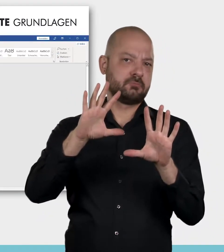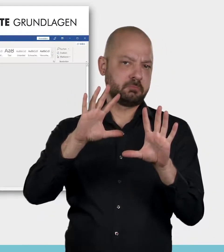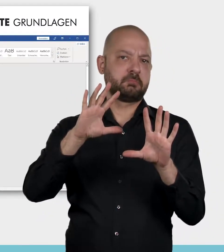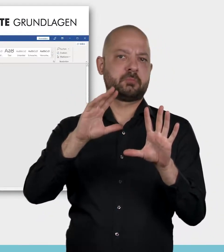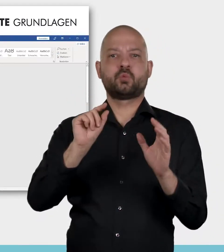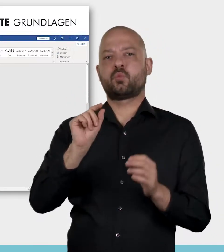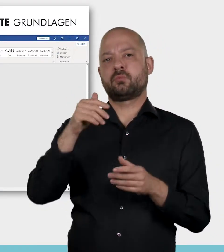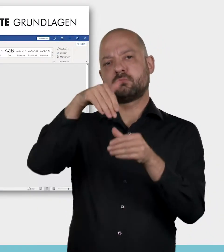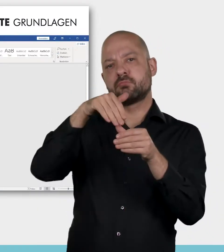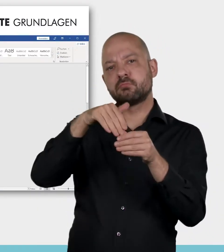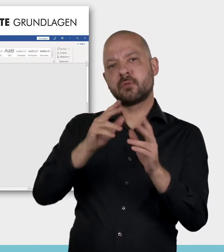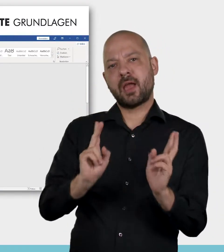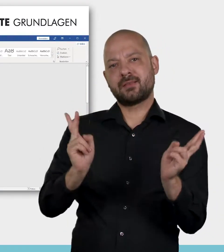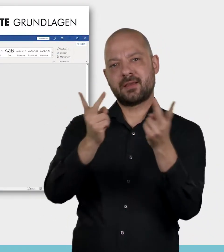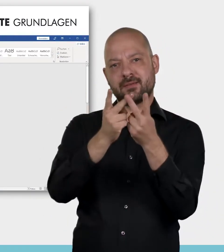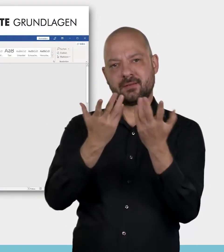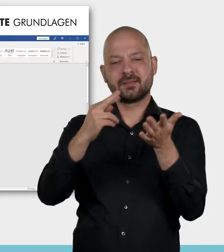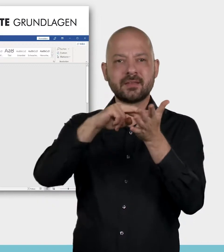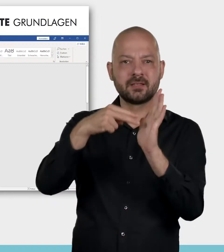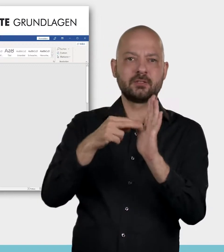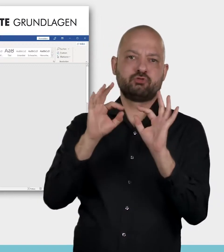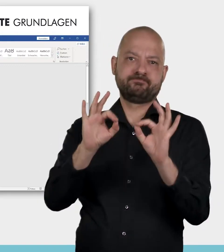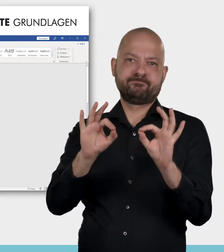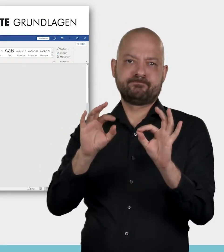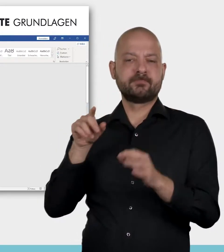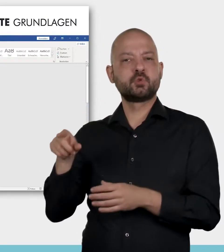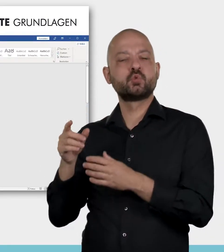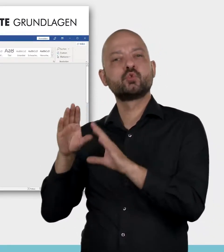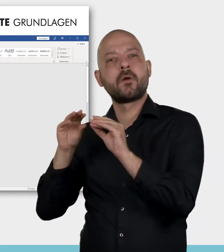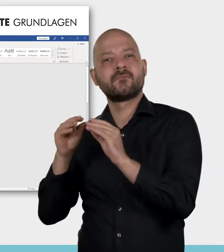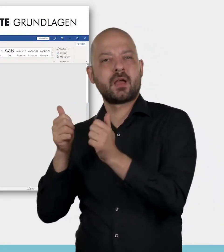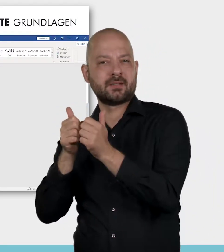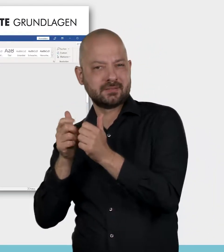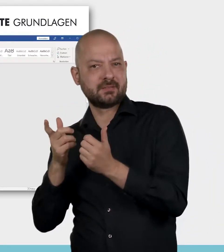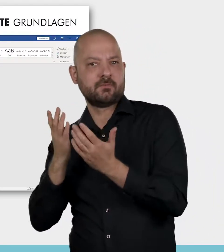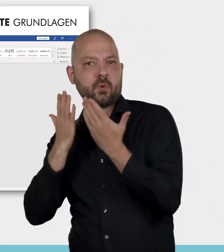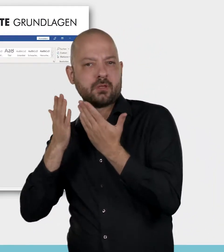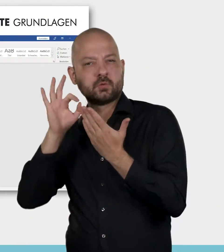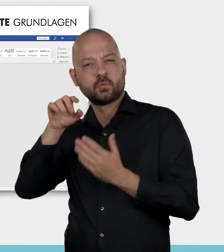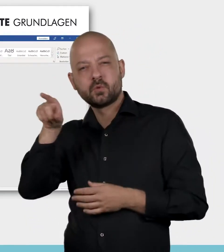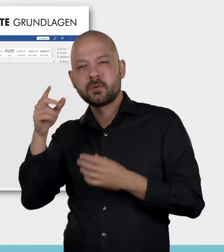und auch technisch lesbar für Assistenzsoftware für Sehbeeinträchtigte wie zum Beispiel Screenreader.